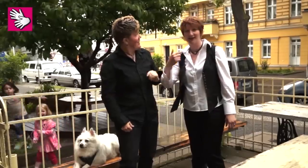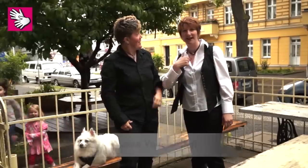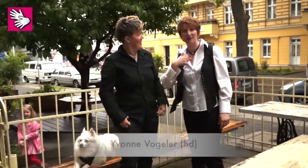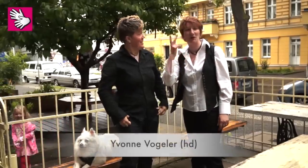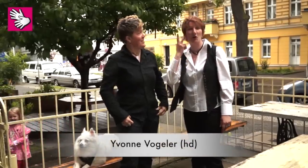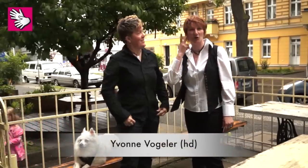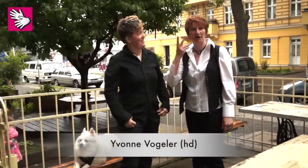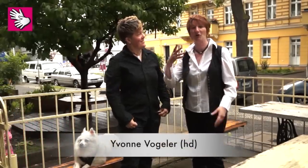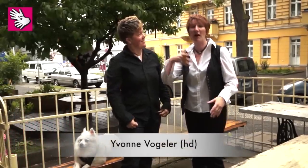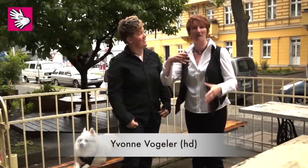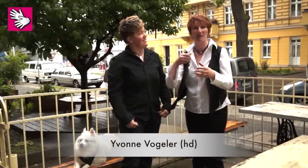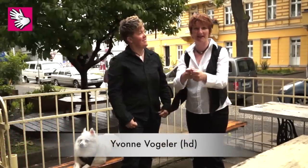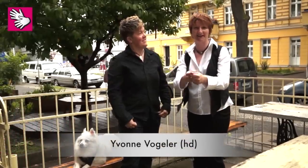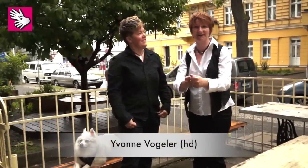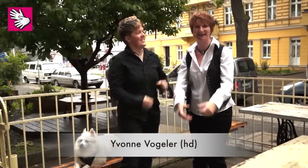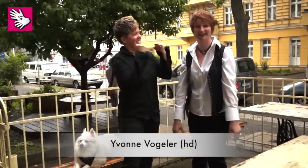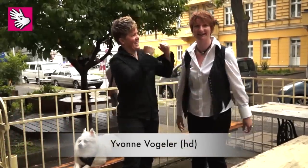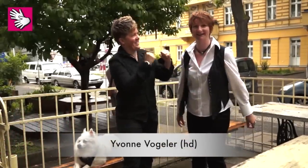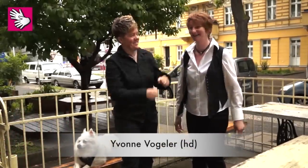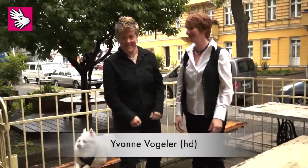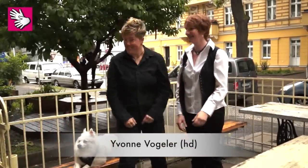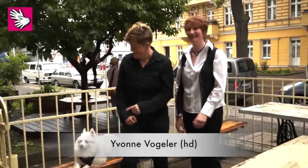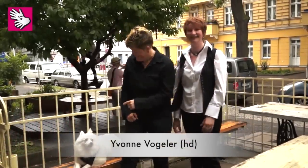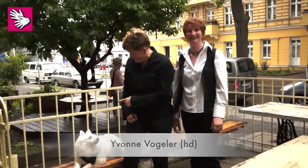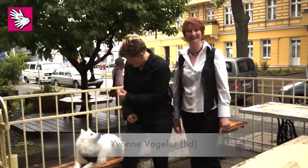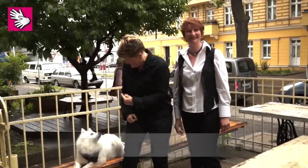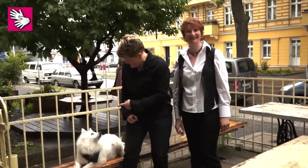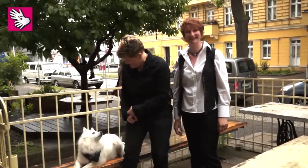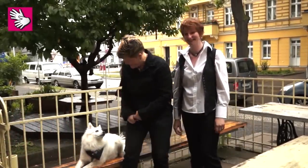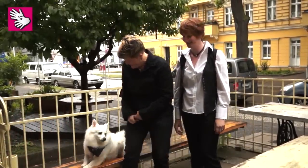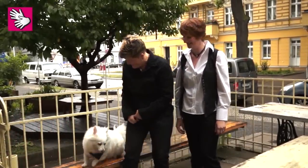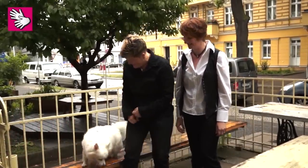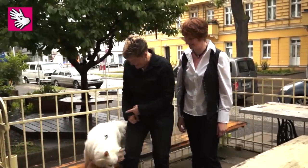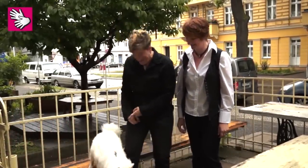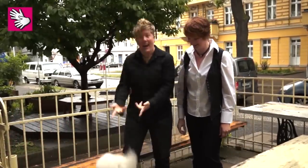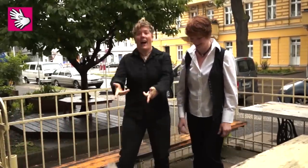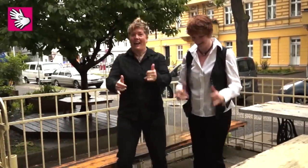Ich bin hörend, aber am 14.Juni auf jeden Fall auch mit dabei! Und du, kommst du auch mit? Ahh..seht ihr, er macht sich schon auf den Weg.